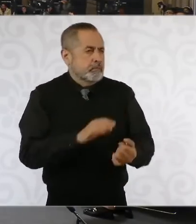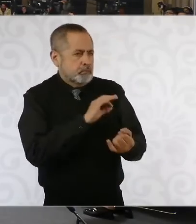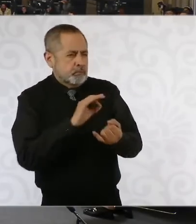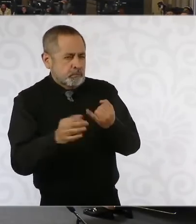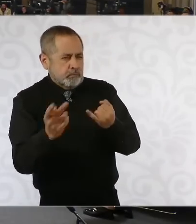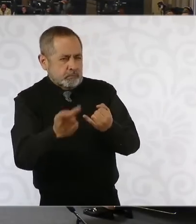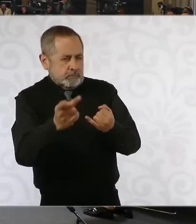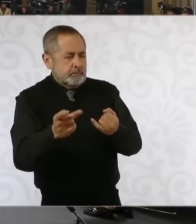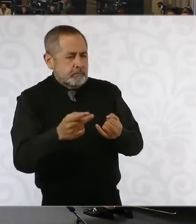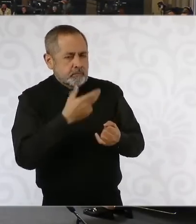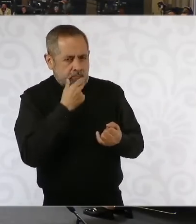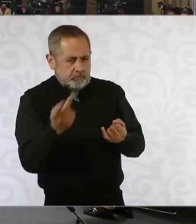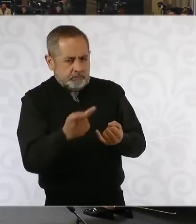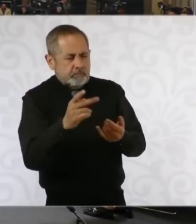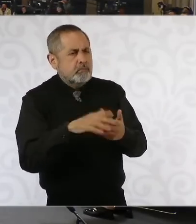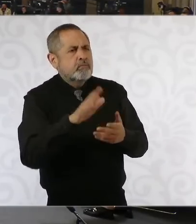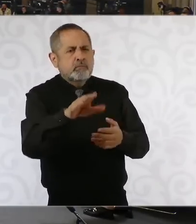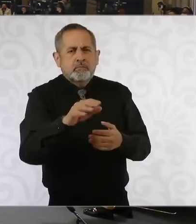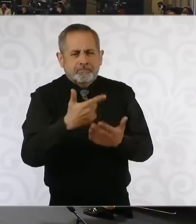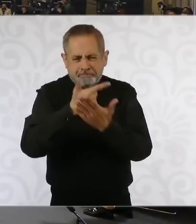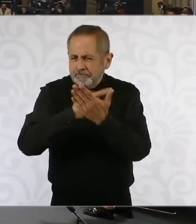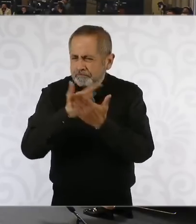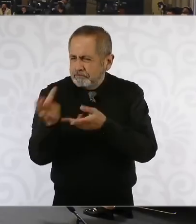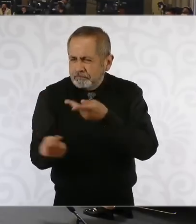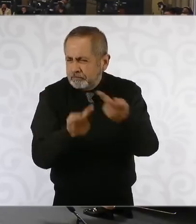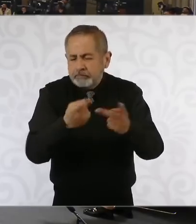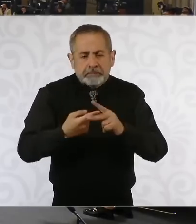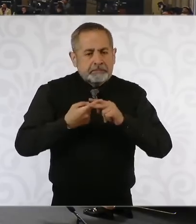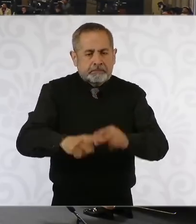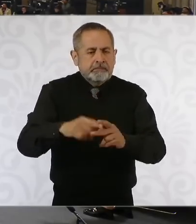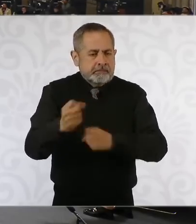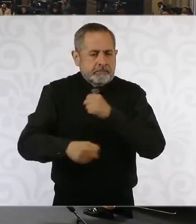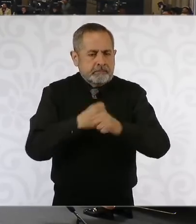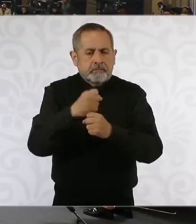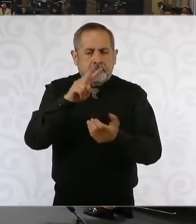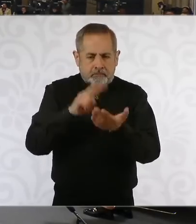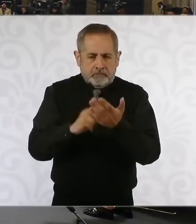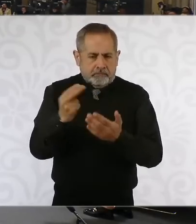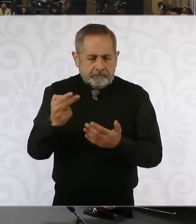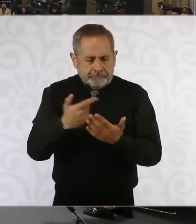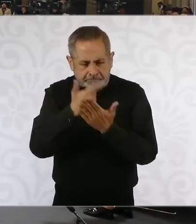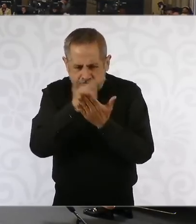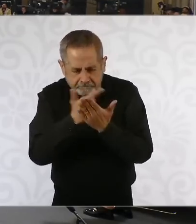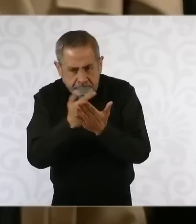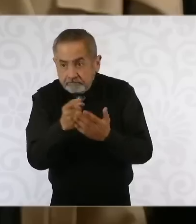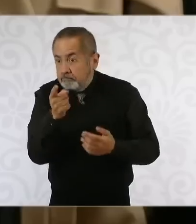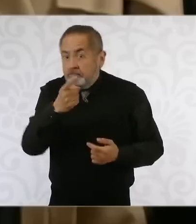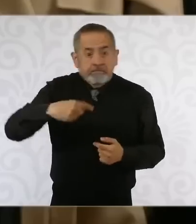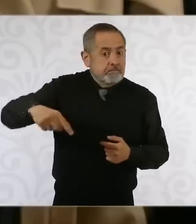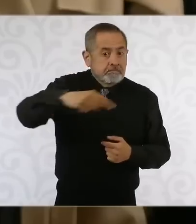eh sobre este año que estamos iniciando eh donde hay un optimismo muy alto de la gente